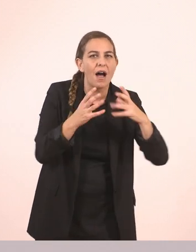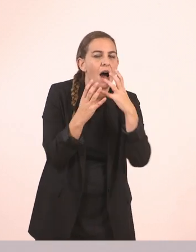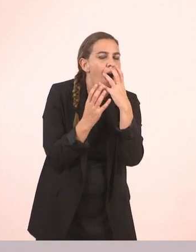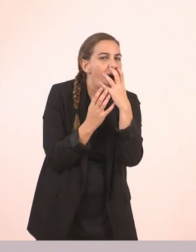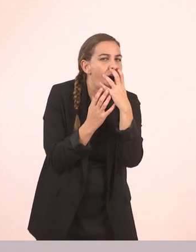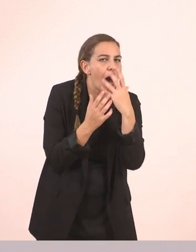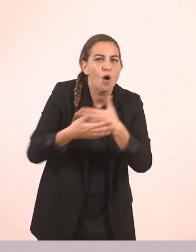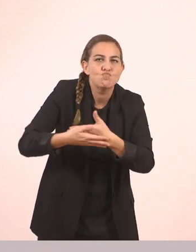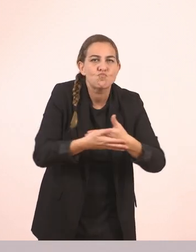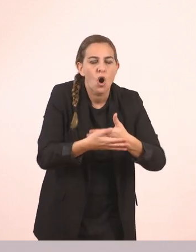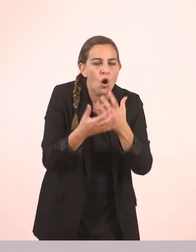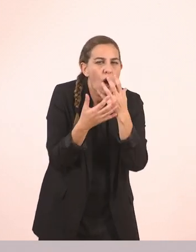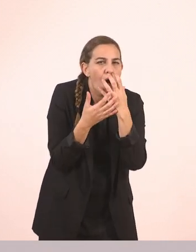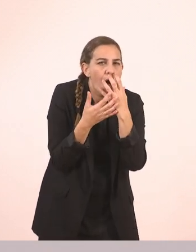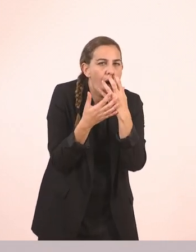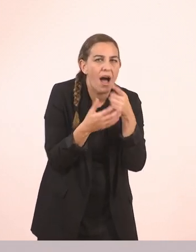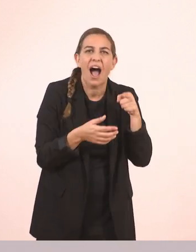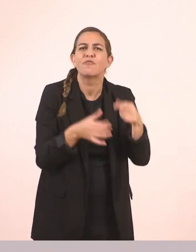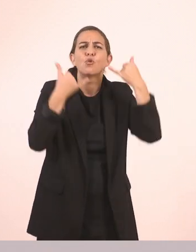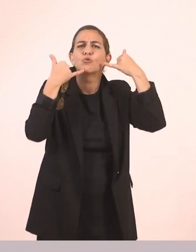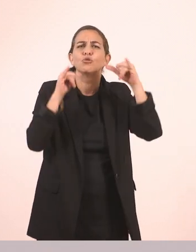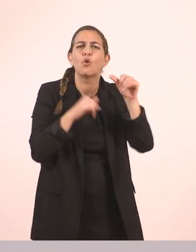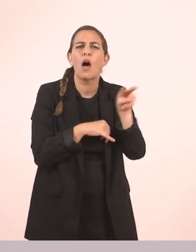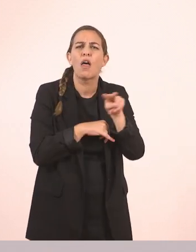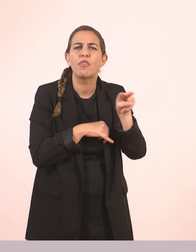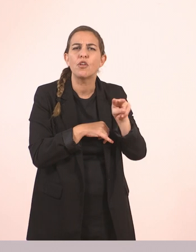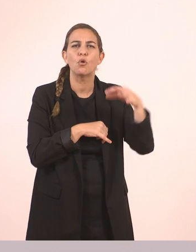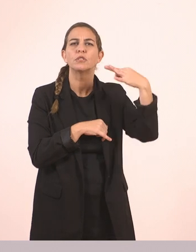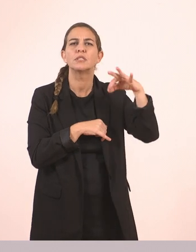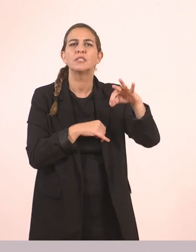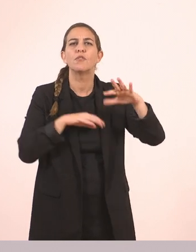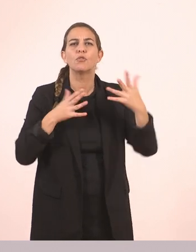Αυτά τα ζώα, παιδιά, συμβολίζουν τους ανθρώπους της Παλαιάς Διαθήκης.